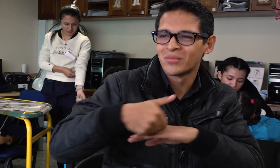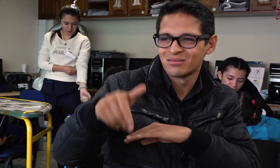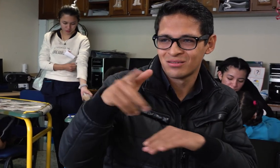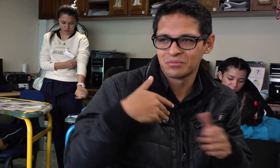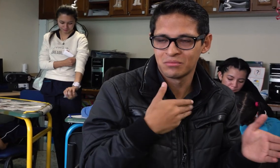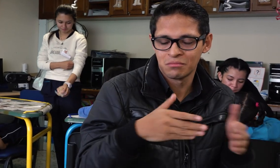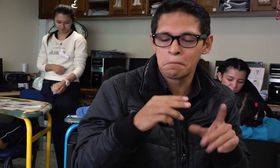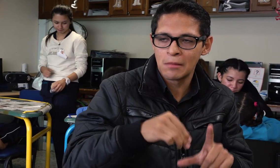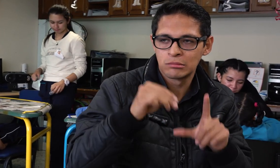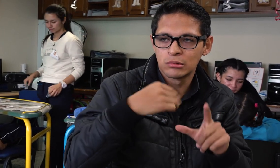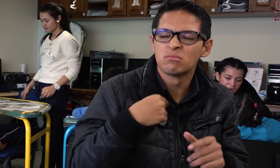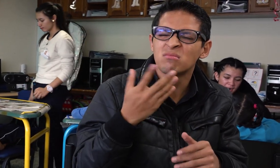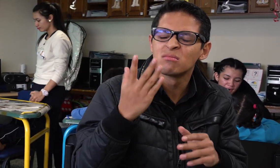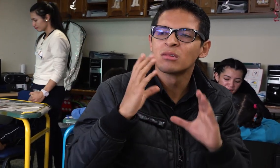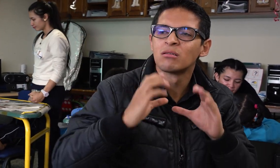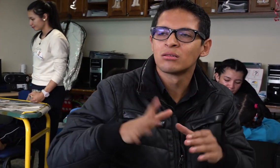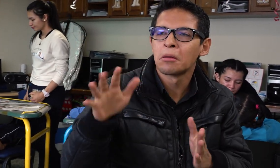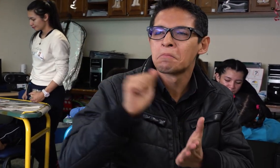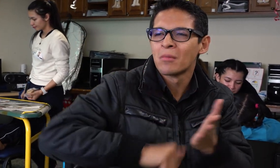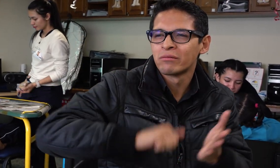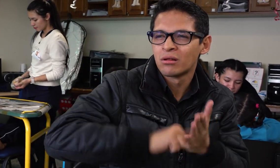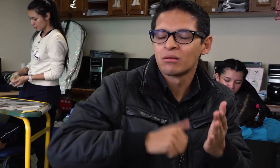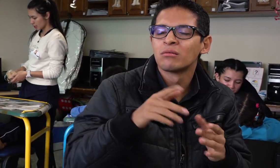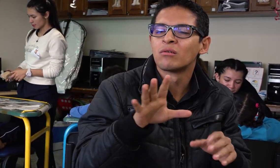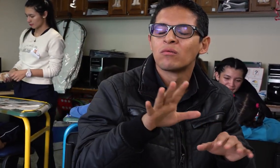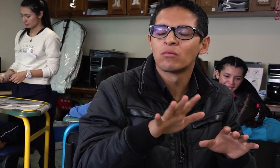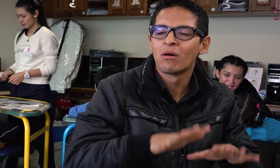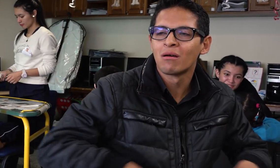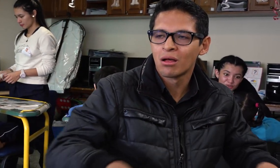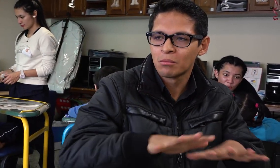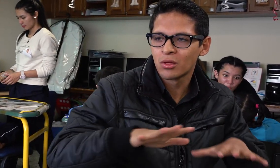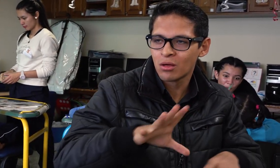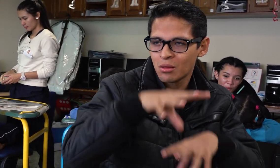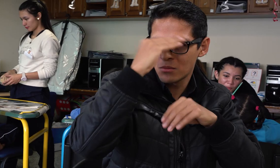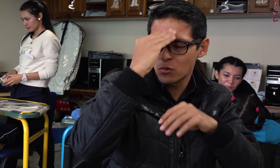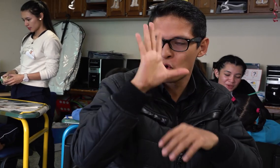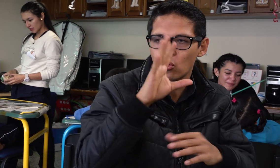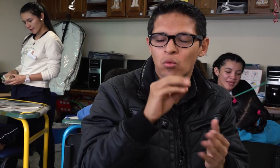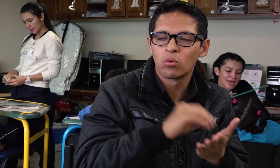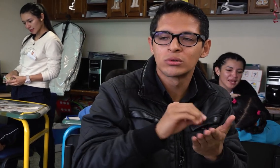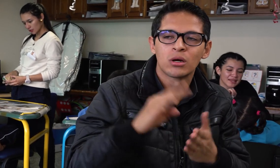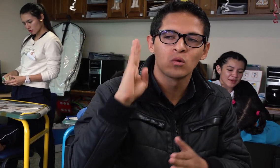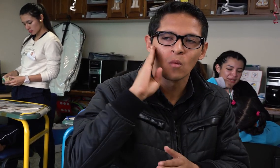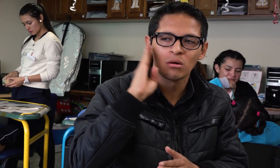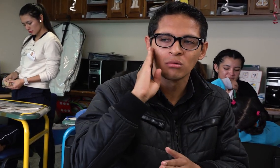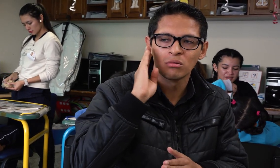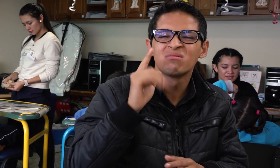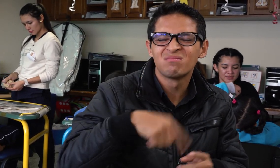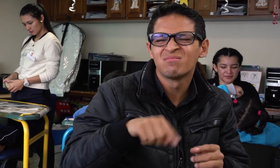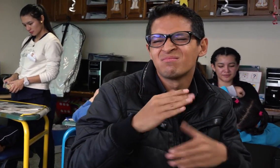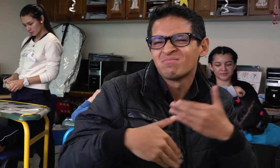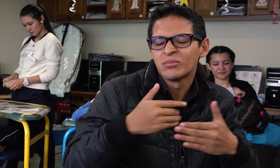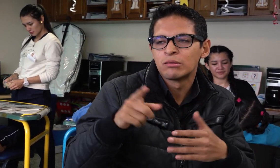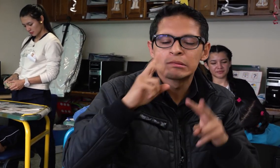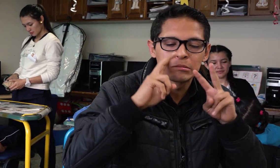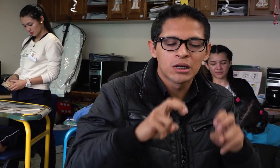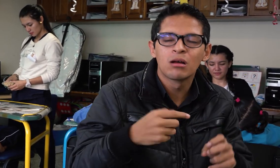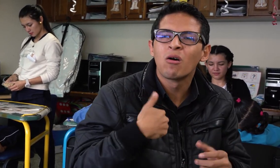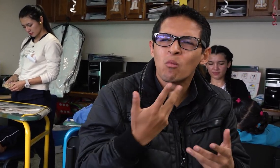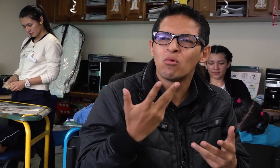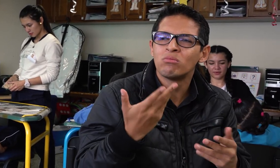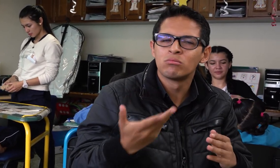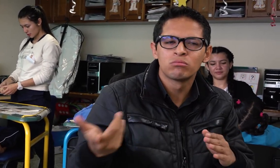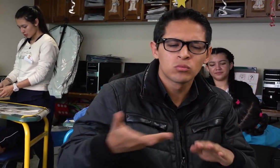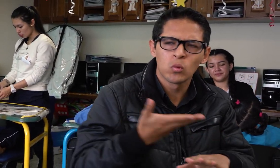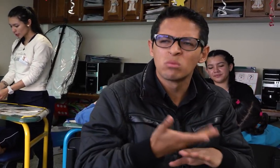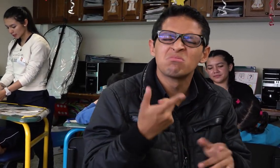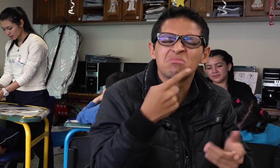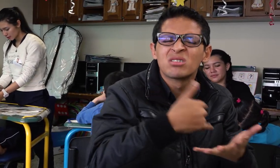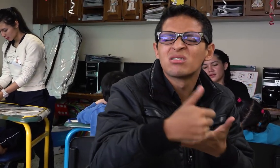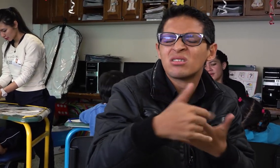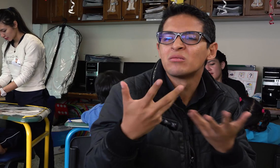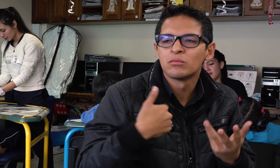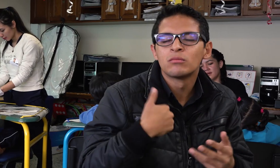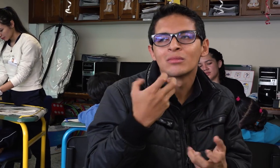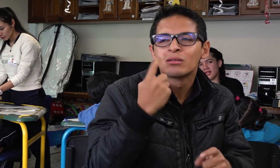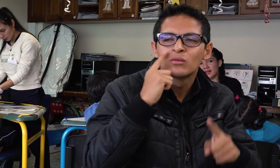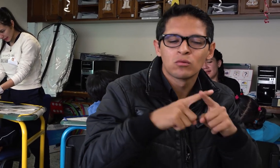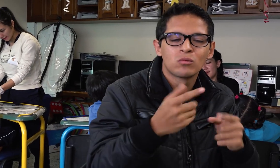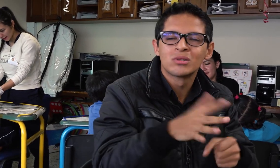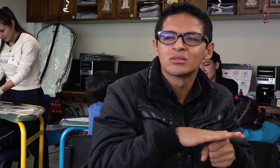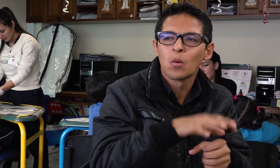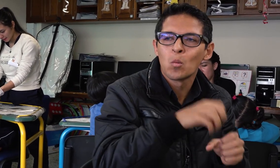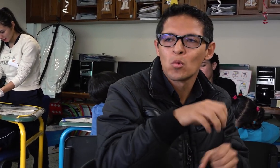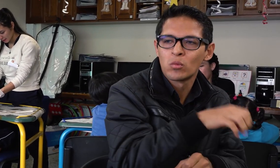un profesor que tuvo una influencia muy positiva, sobre todo porque como que atendió a todo